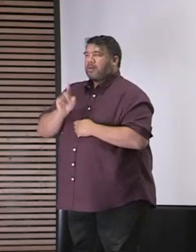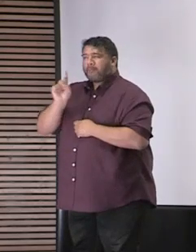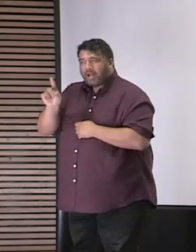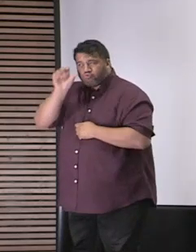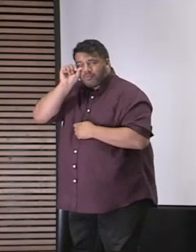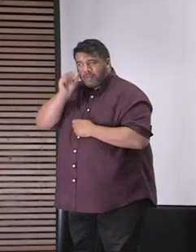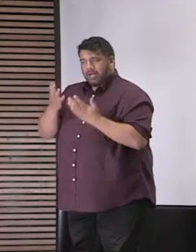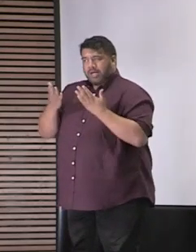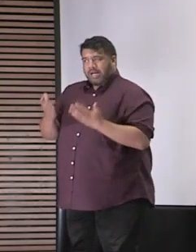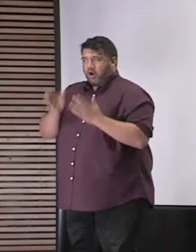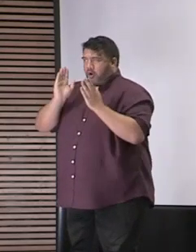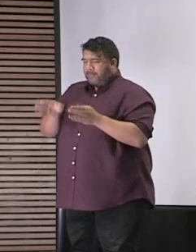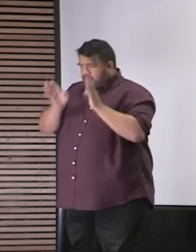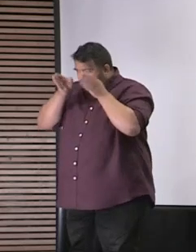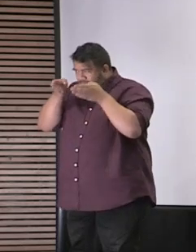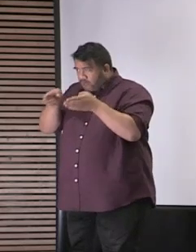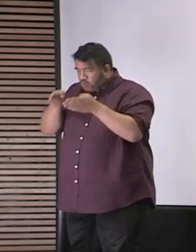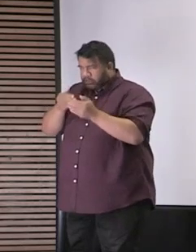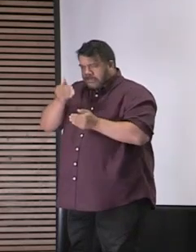digo a los neozelandeses, estén orgullosos de sus esfuerzos que